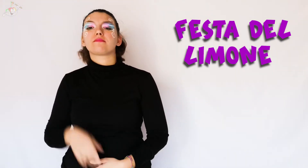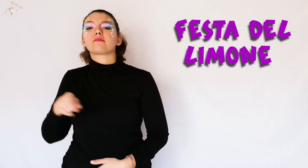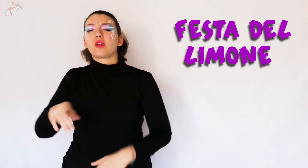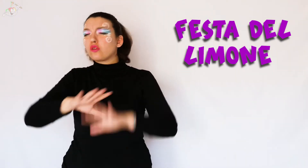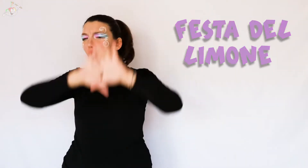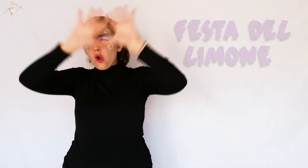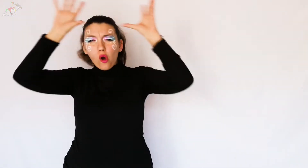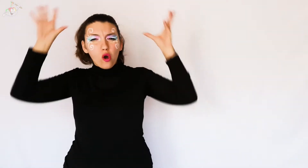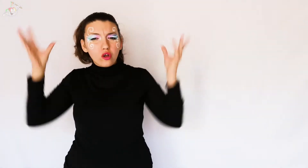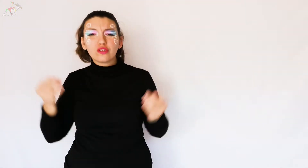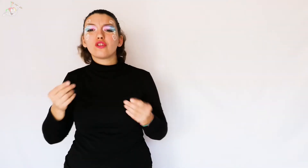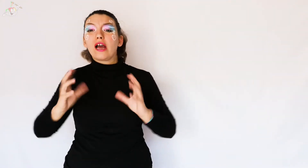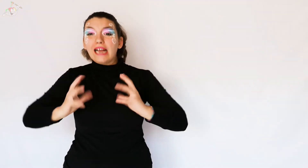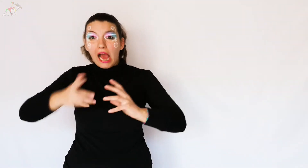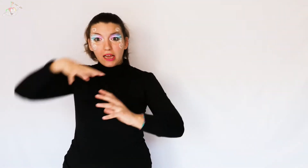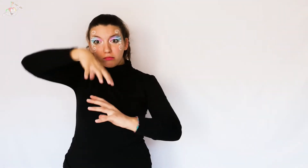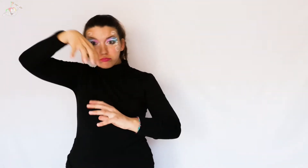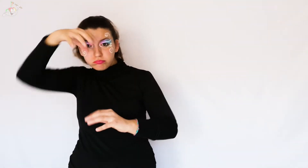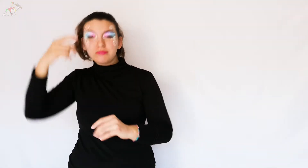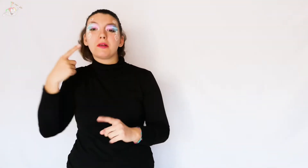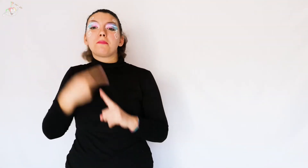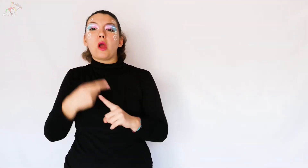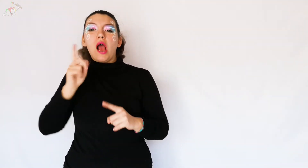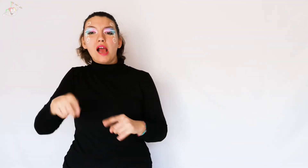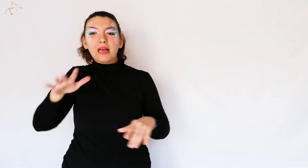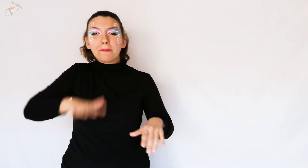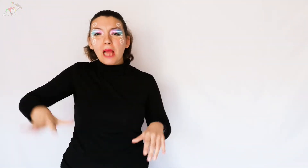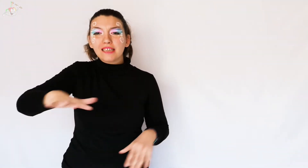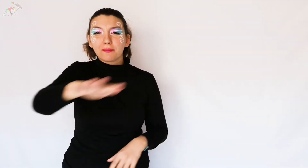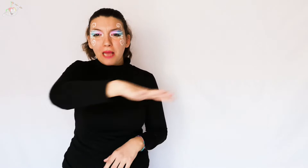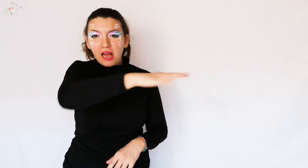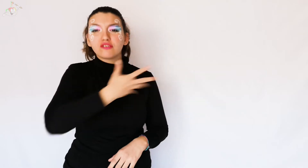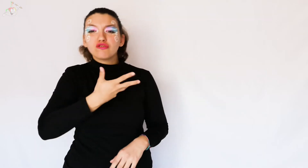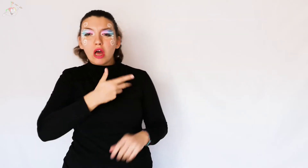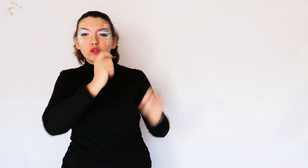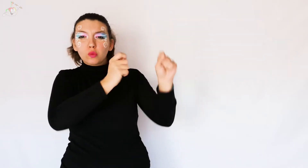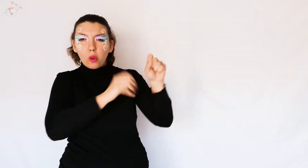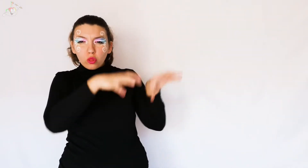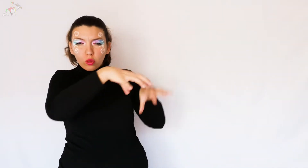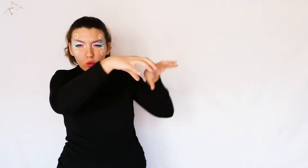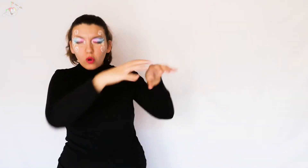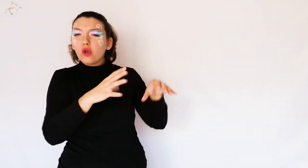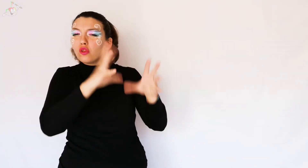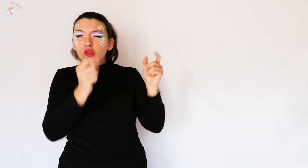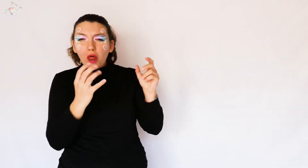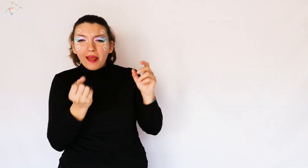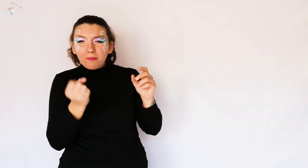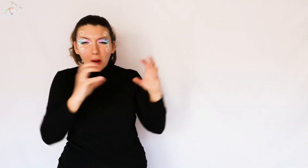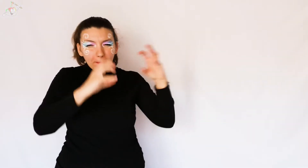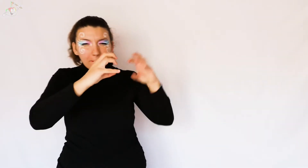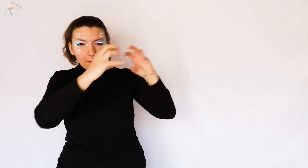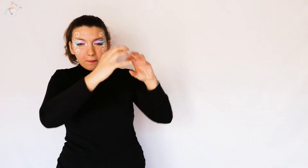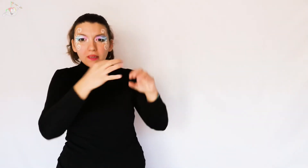I carri ne sono ricolmi, anche nelle piazze ci sono sculture di limoni,